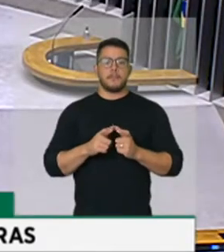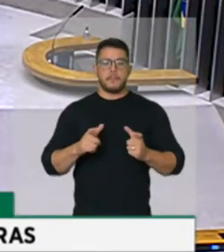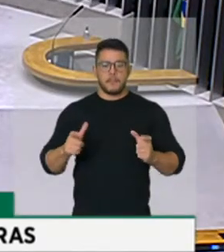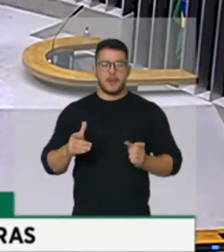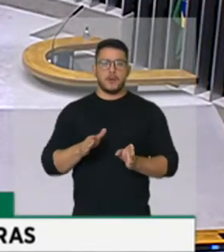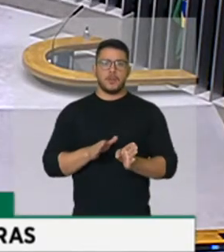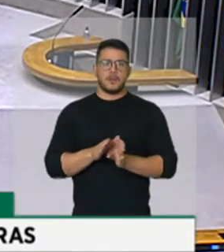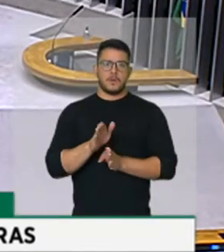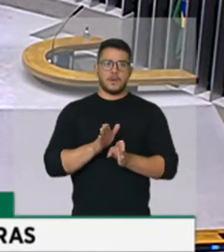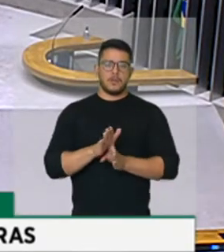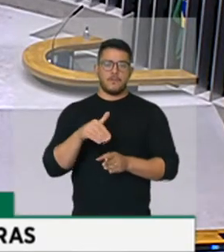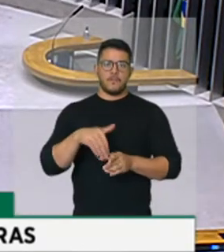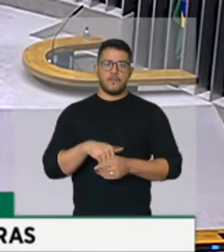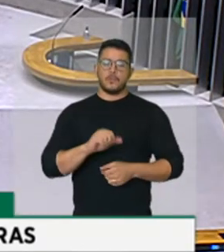SIM. SÓ GASTEI CINCO. -- [PRESIDENTE]: